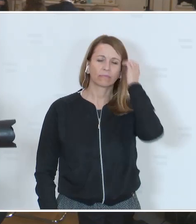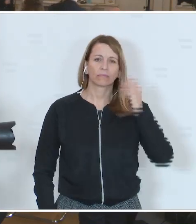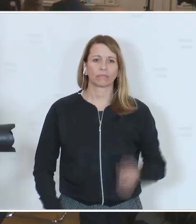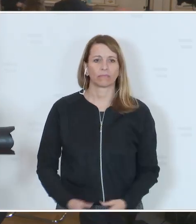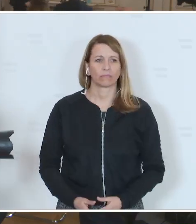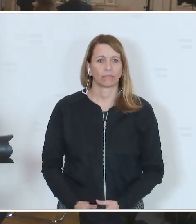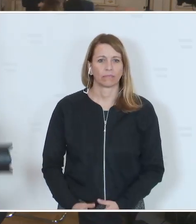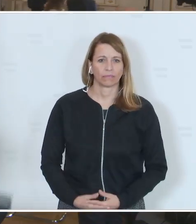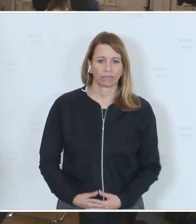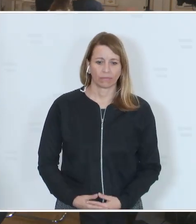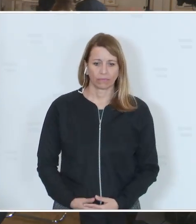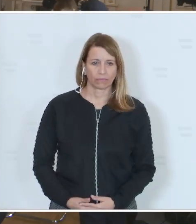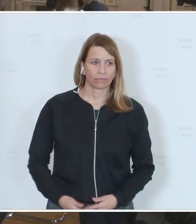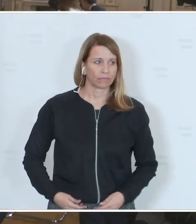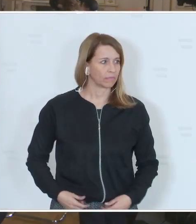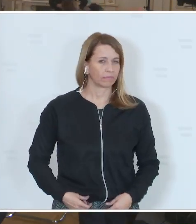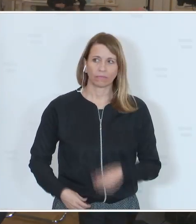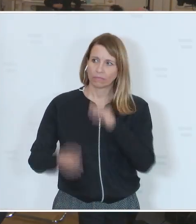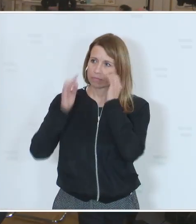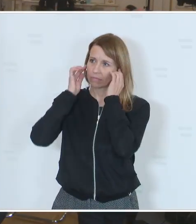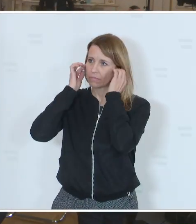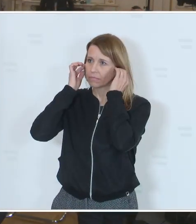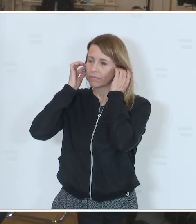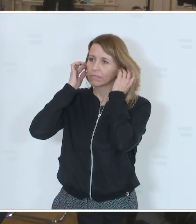Sprecherin: Schönen Vormittag. Ich darf Sie herzlich begrüßen zu einem kurzen Pressestatement